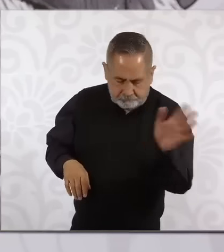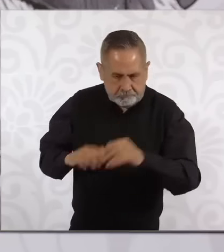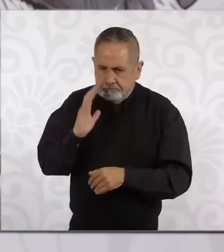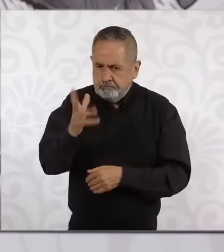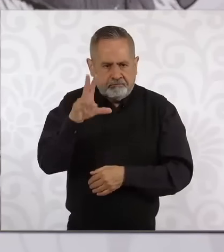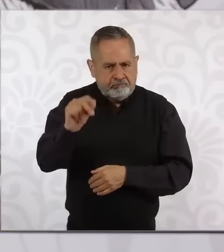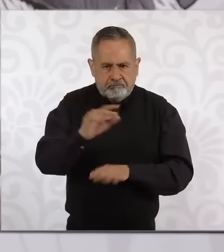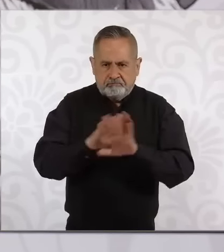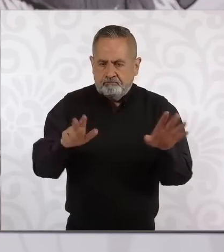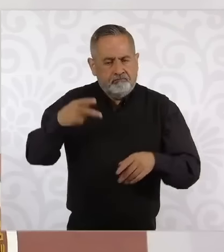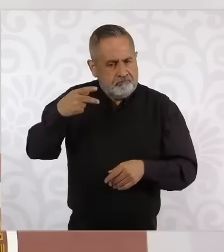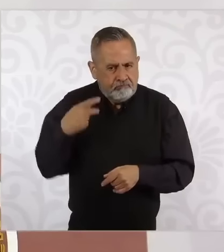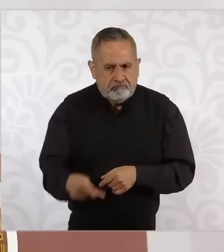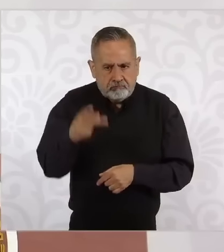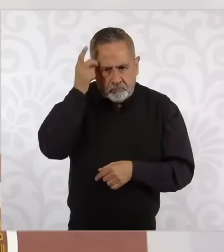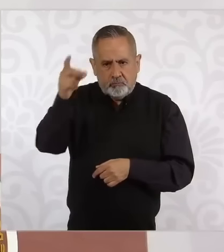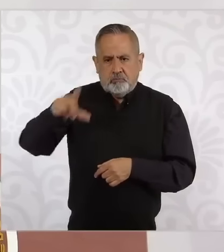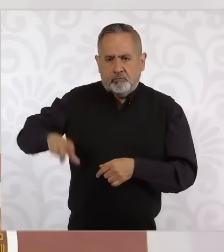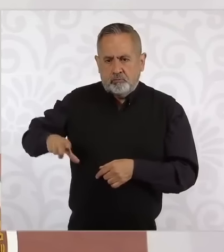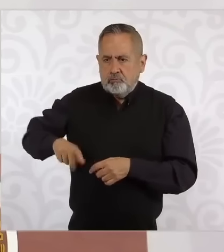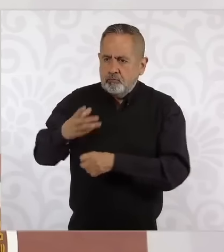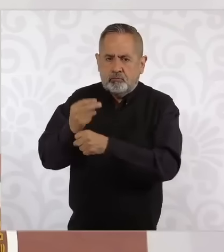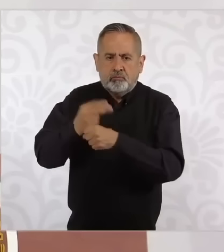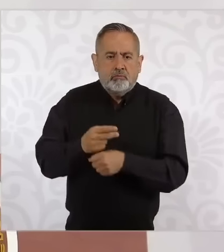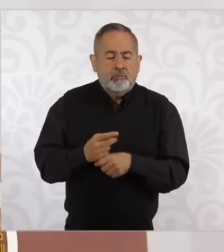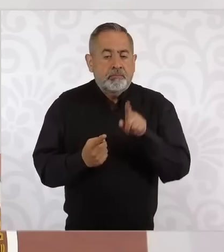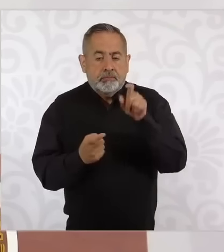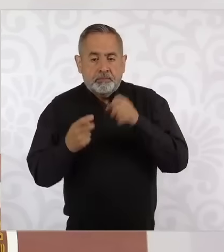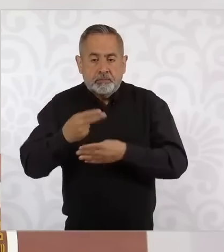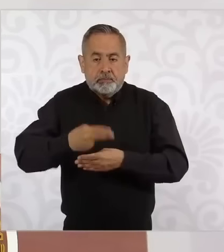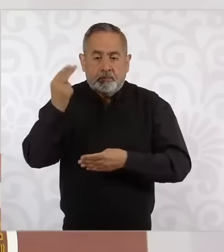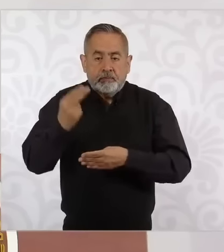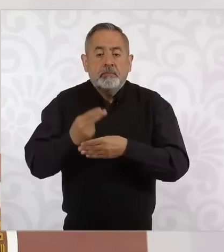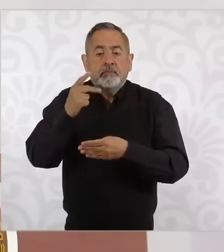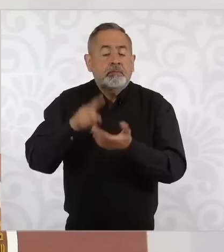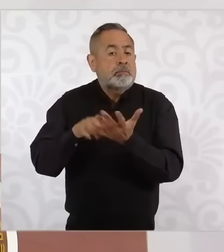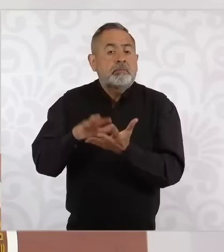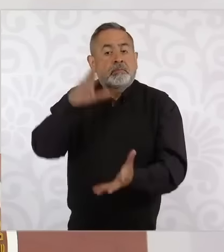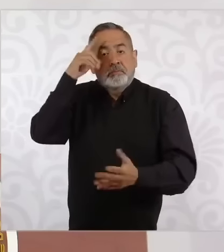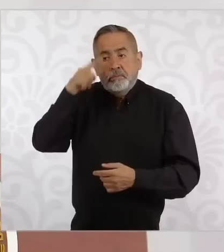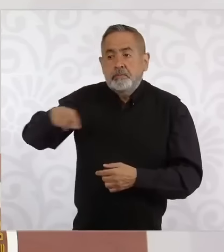E y la cuota es principalmente para transporte de carga en la mayoría de